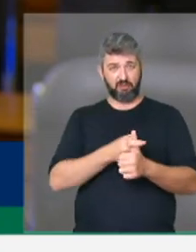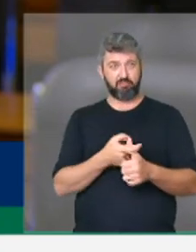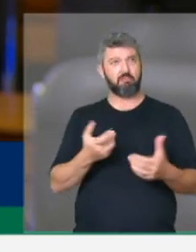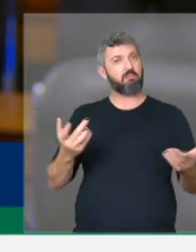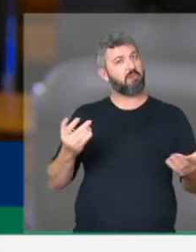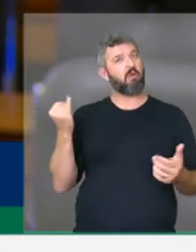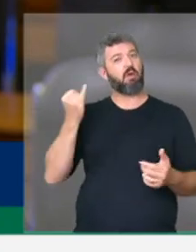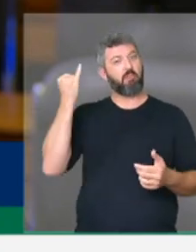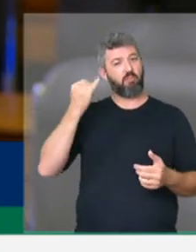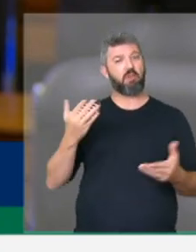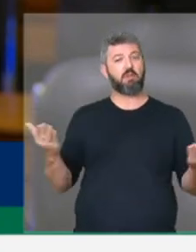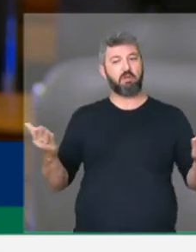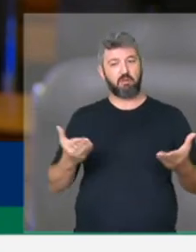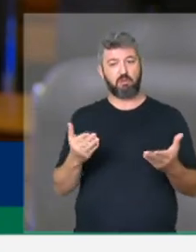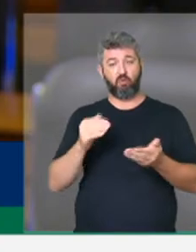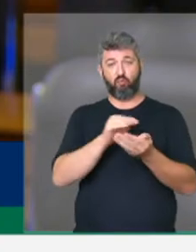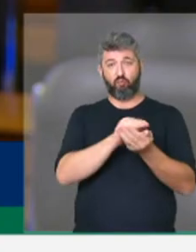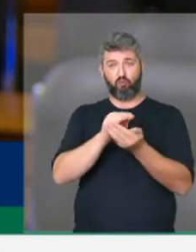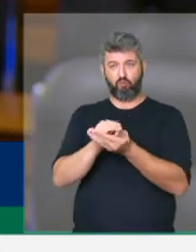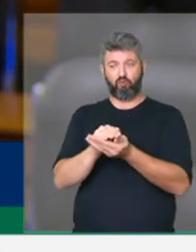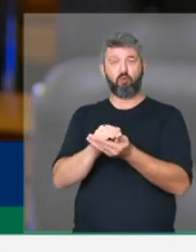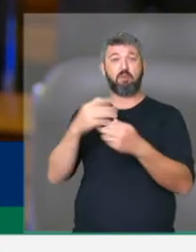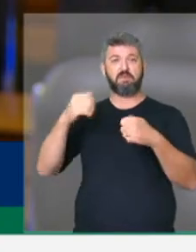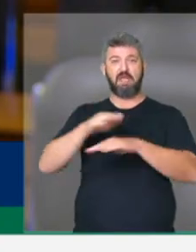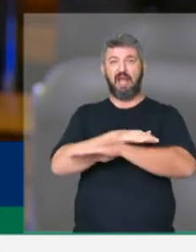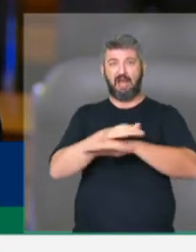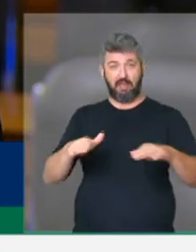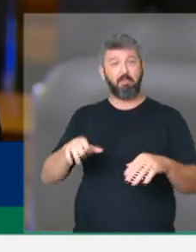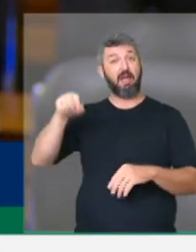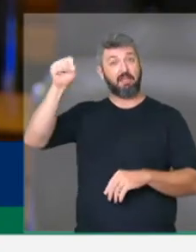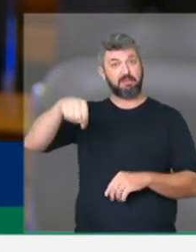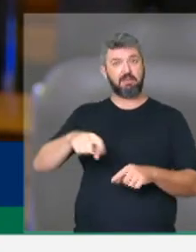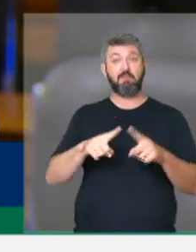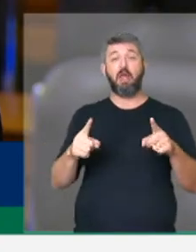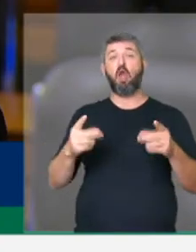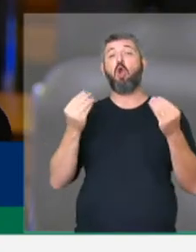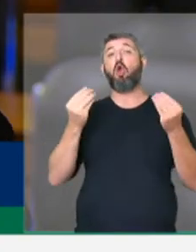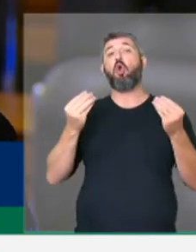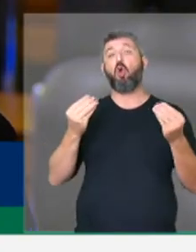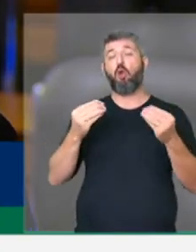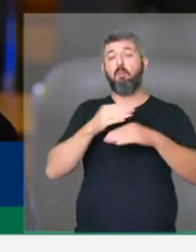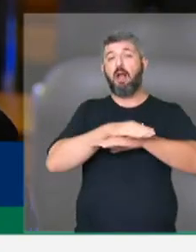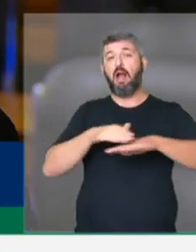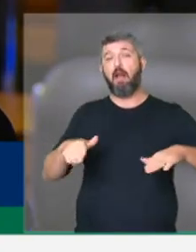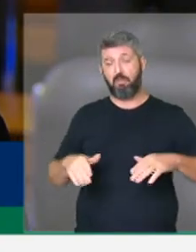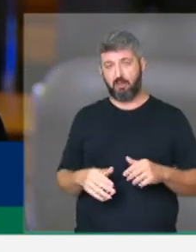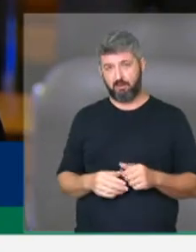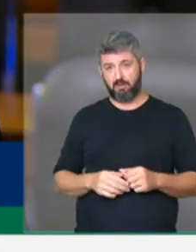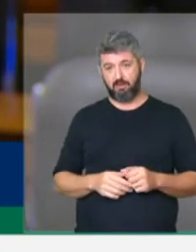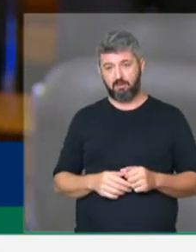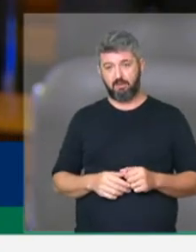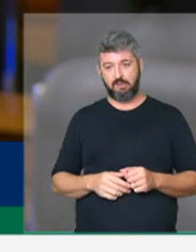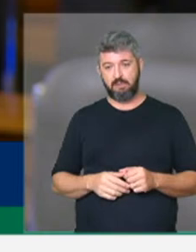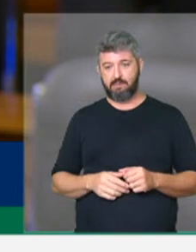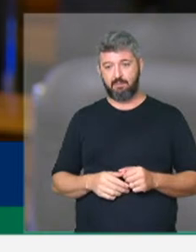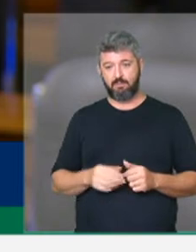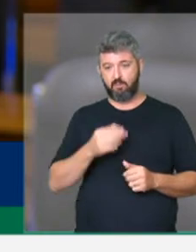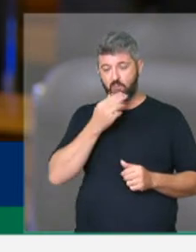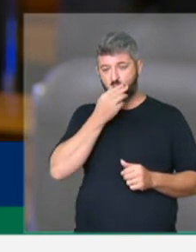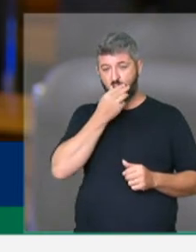SEJA... DE SUCESSO ACONTEÇA. NESSE SENTIDO O RELATOR, NA NOSSA OPINIÃO, ACABOU DANDO CONDIÇÕES MUITO FAVORÁVEIS A QUEM DEVE DINHEIRO. E QUANDO